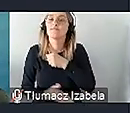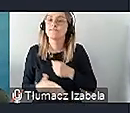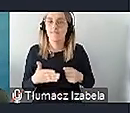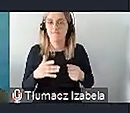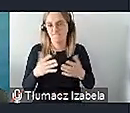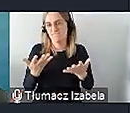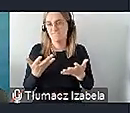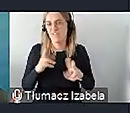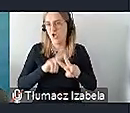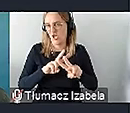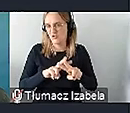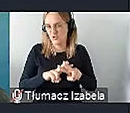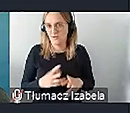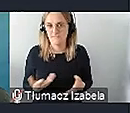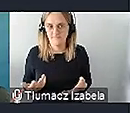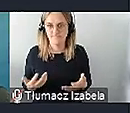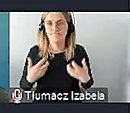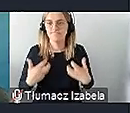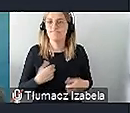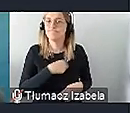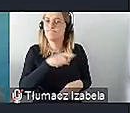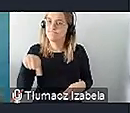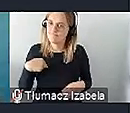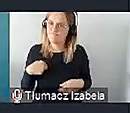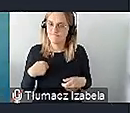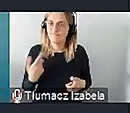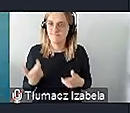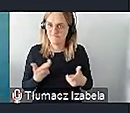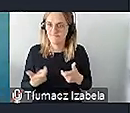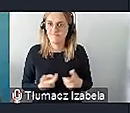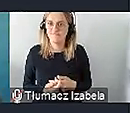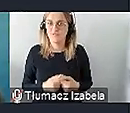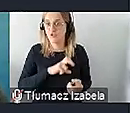które chciałbym, żebyśmy sobie postawili. To jest kwestia tego,